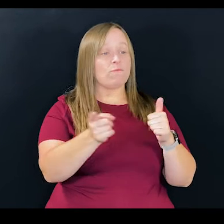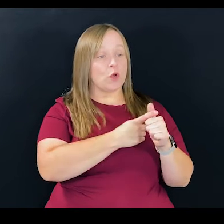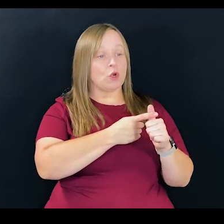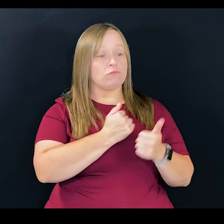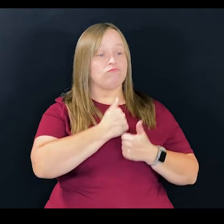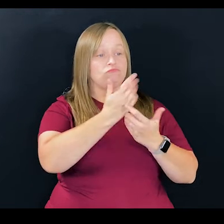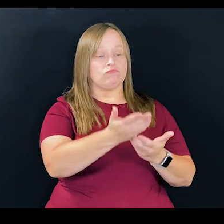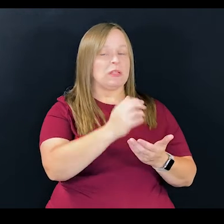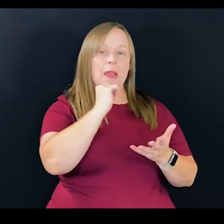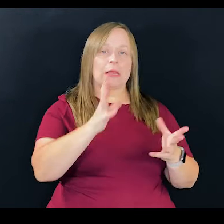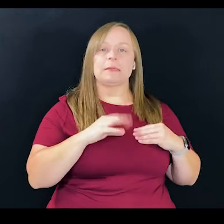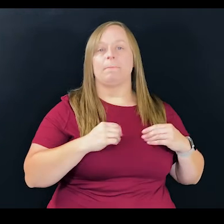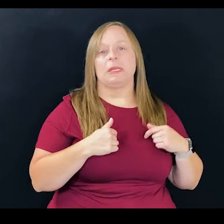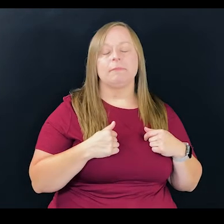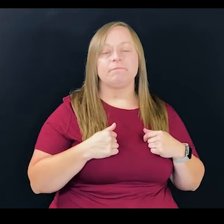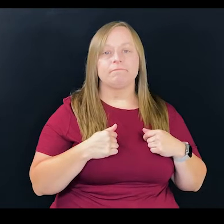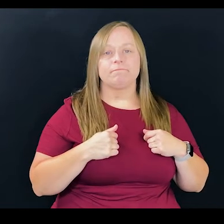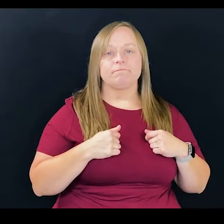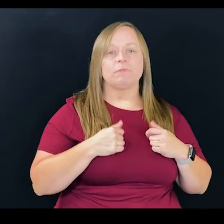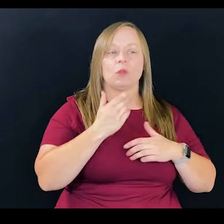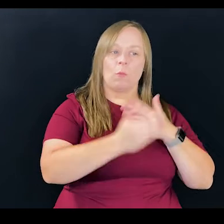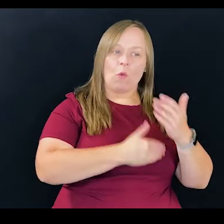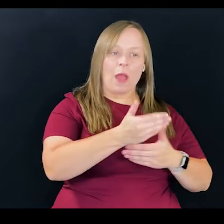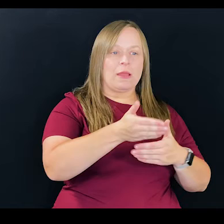al principio, ella no lo aceptó.